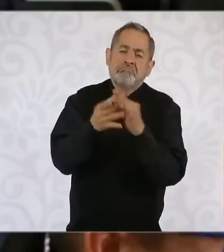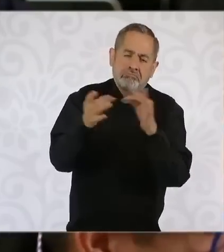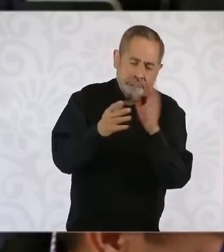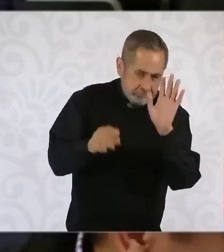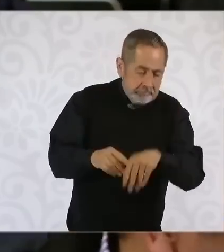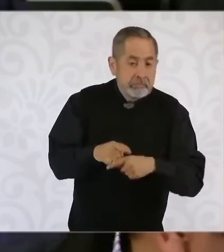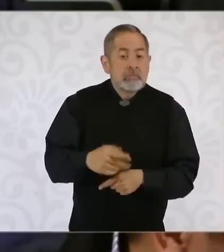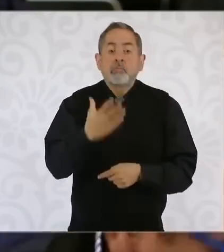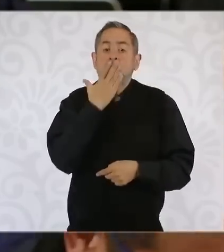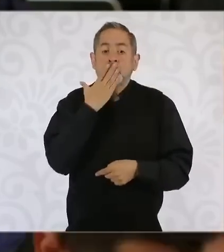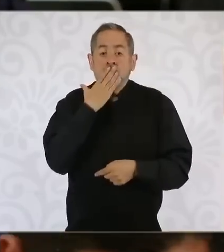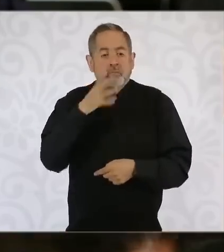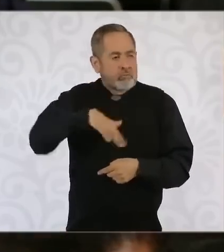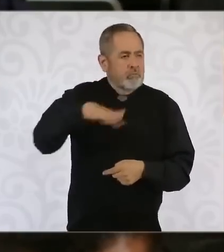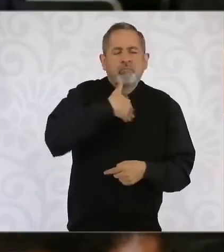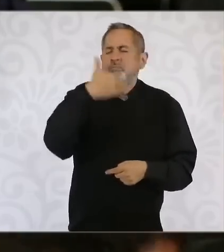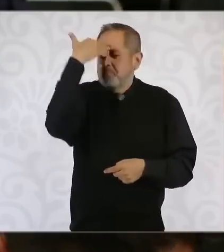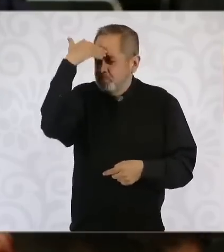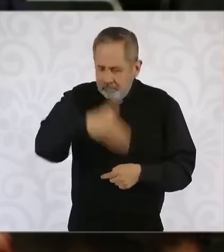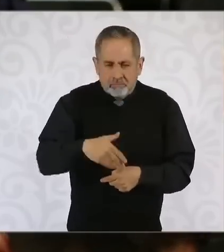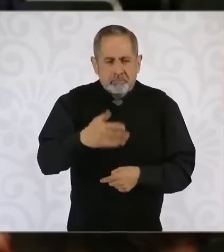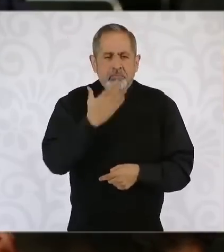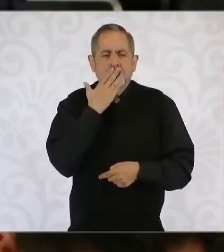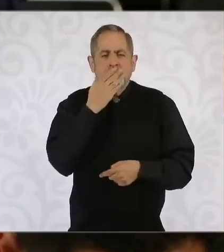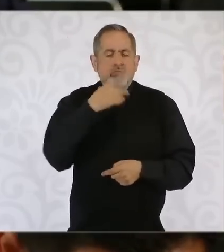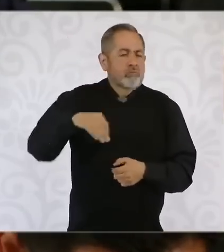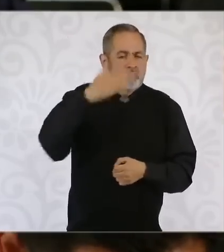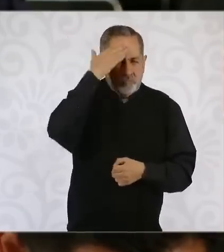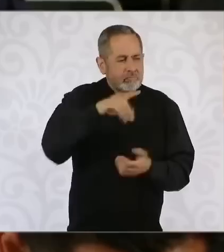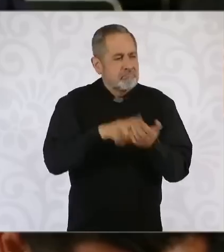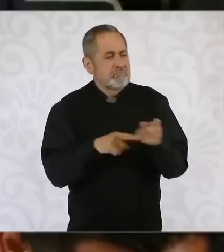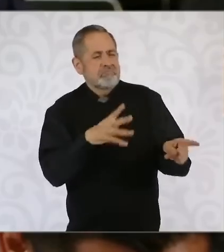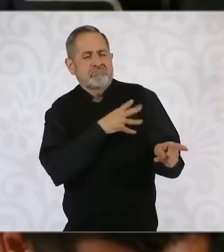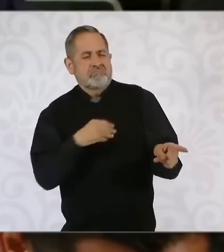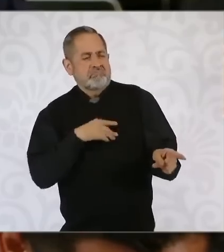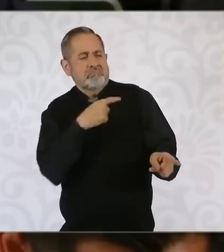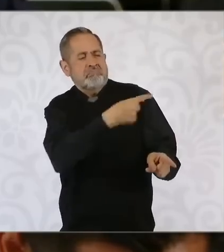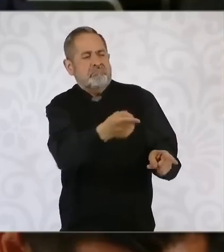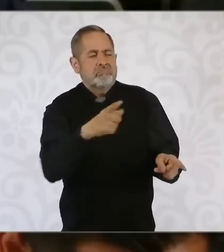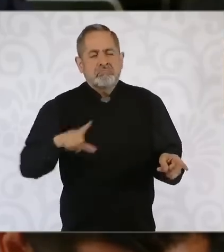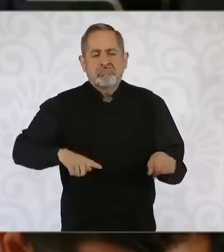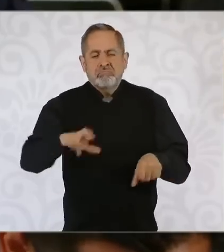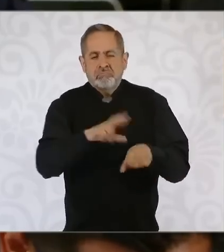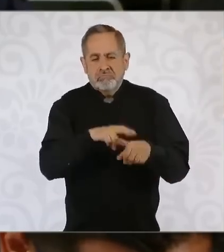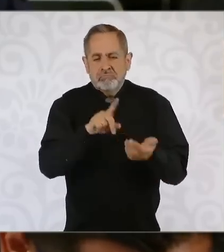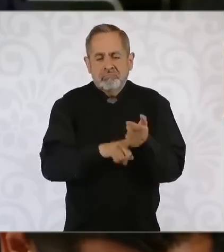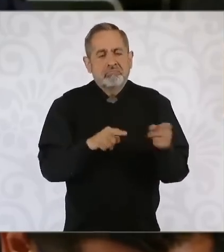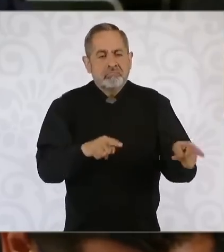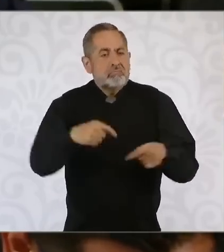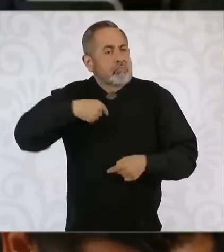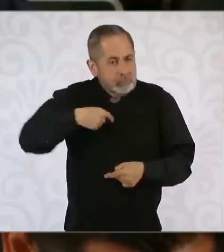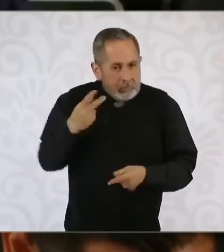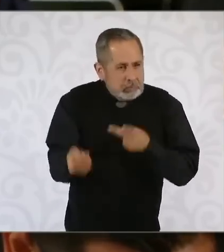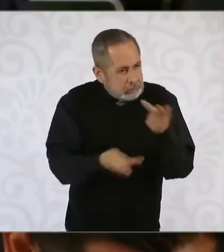se sabe presidenta se sabe de del hijo del del gobernador que yo he estado preguntándole Y qué